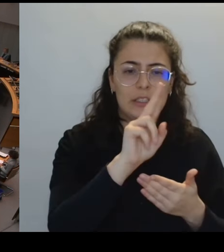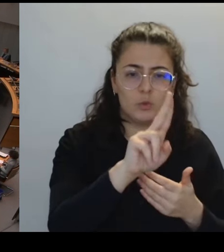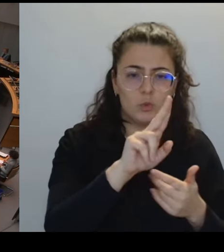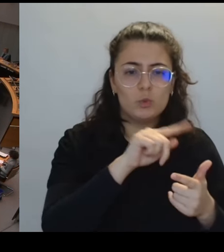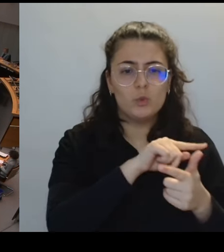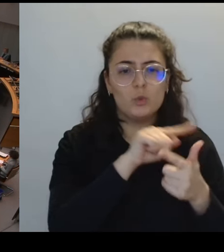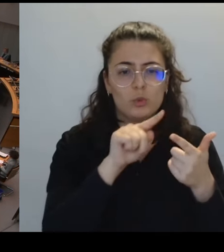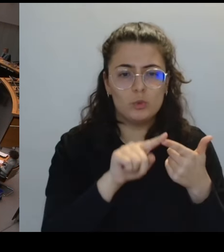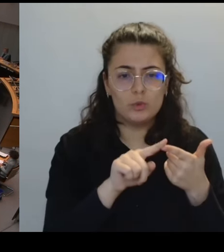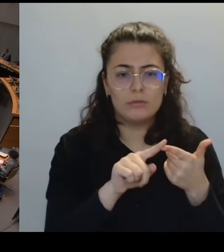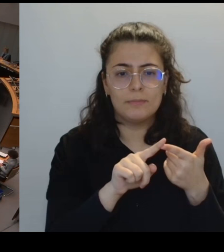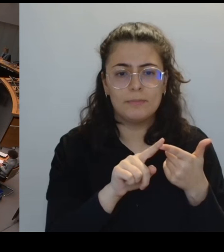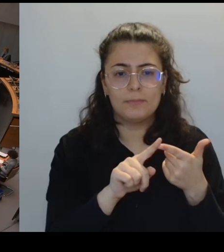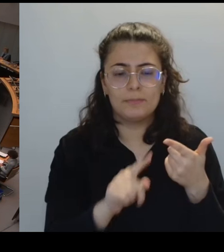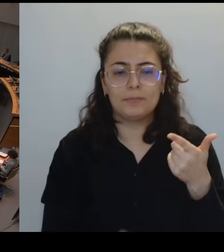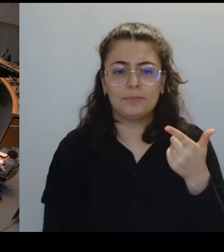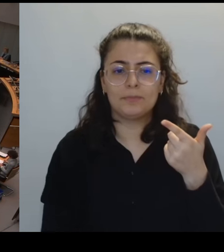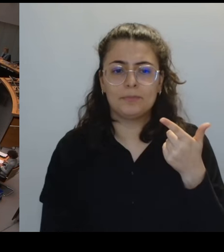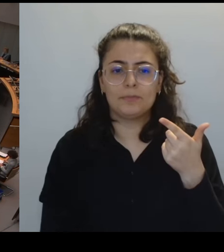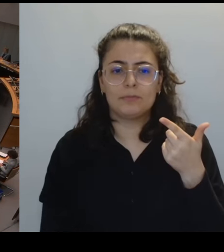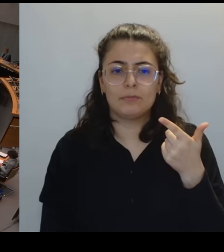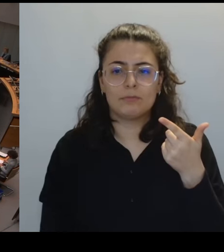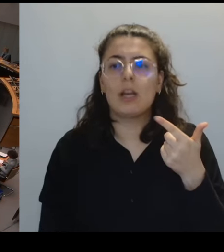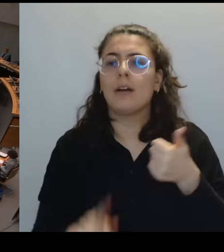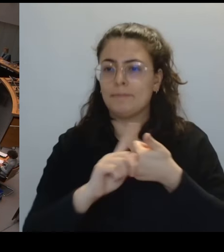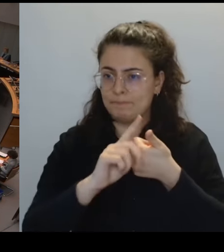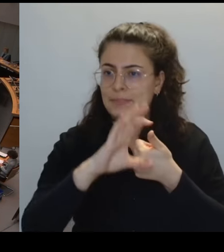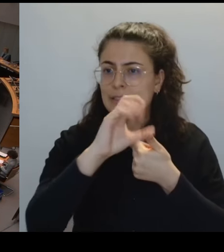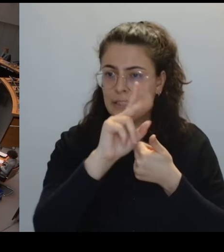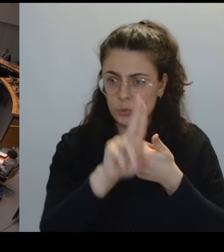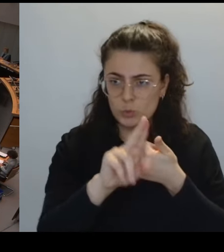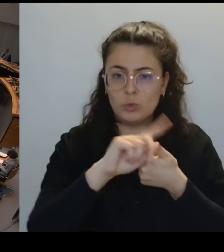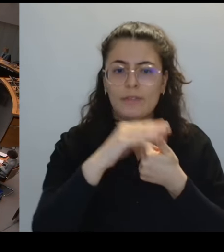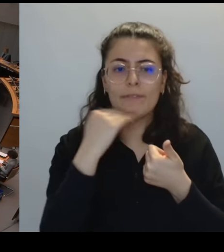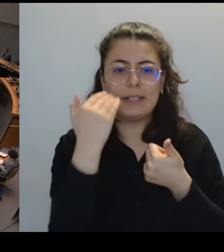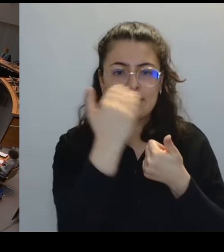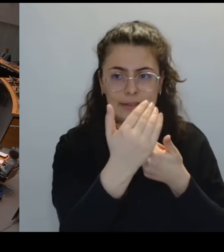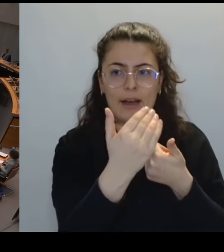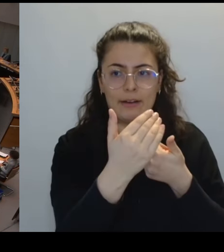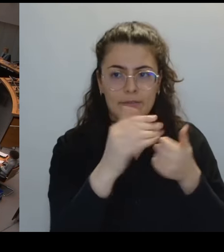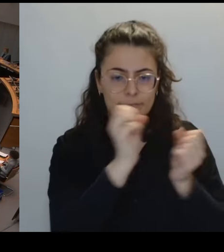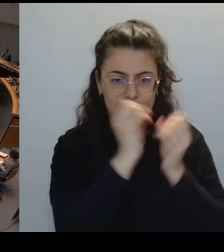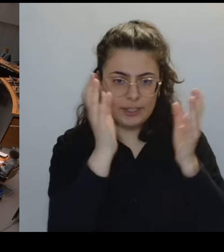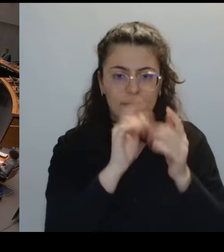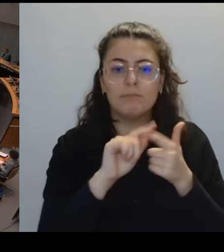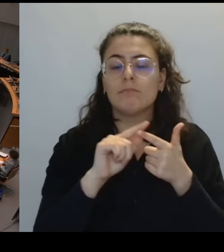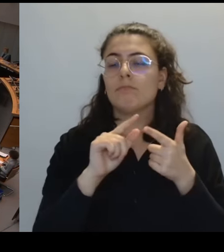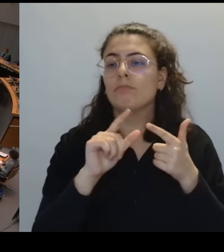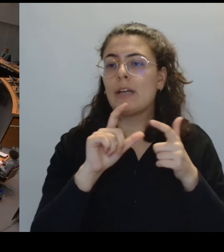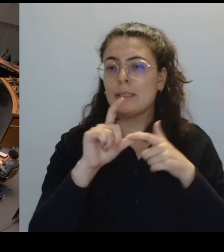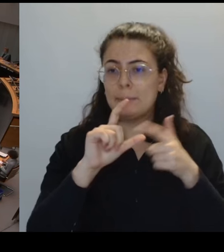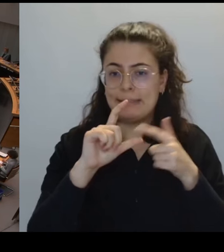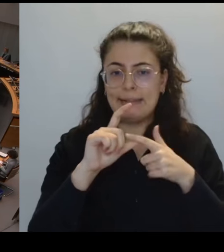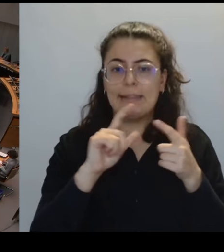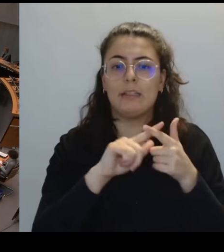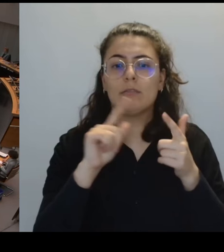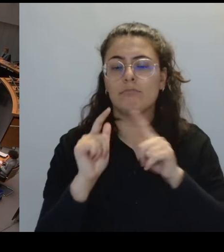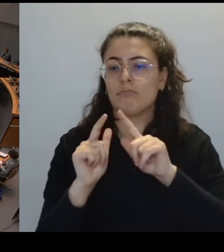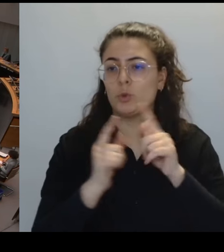das ist die CDU Fraktion. Vielen Dank für die Klärung. Die SPD Fraktion, Bündnis 90/Die Grünen sowie die Linke. Danke schön. Wer stimmt dagegen?